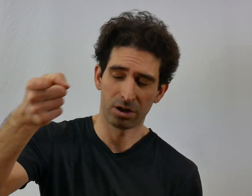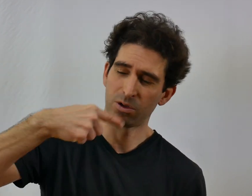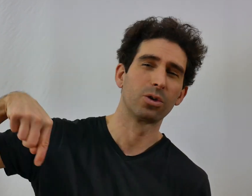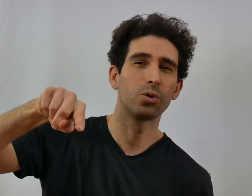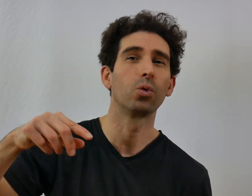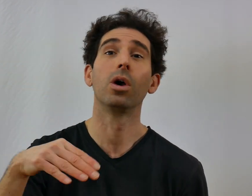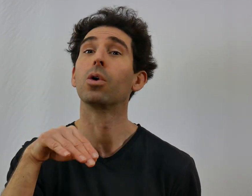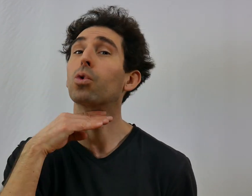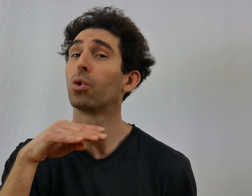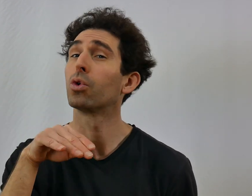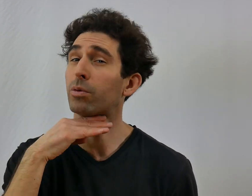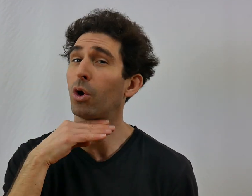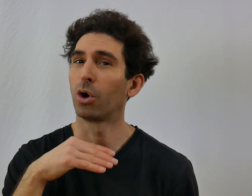Que nous sommes gourmands !